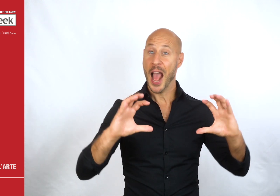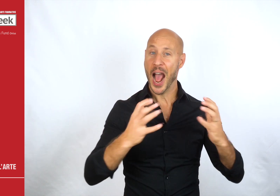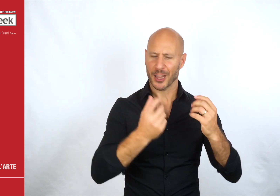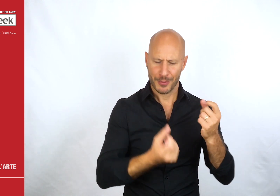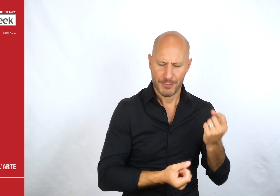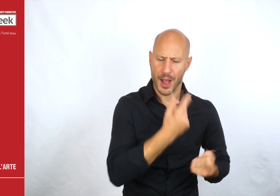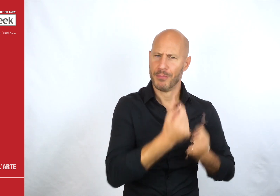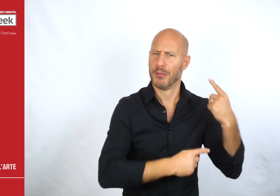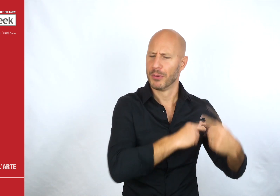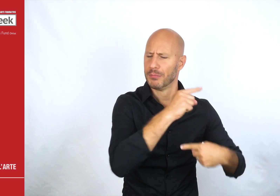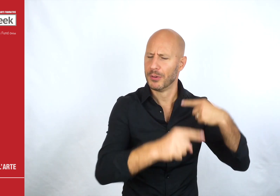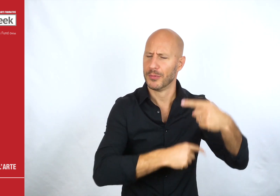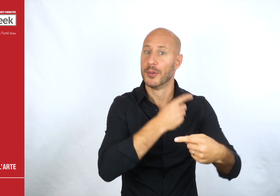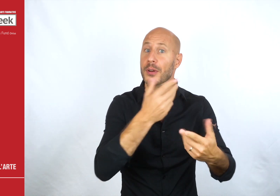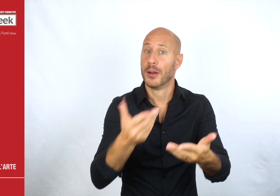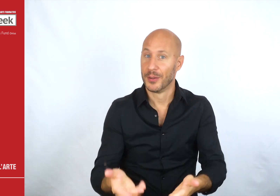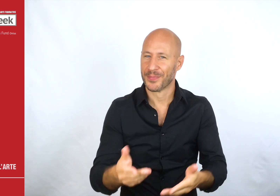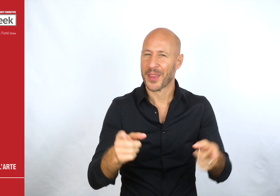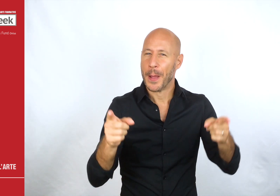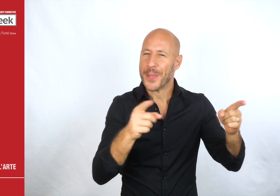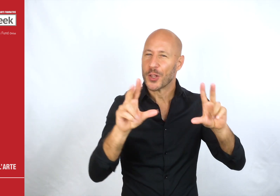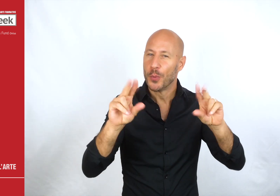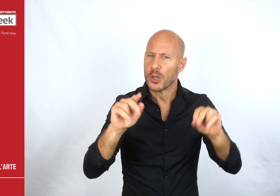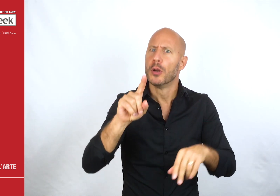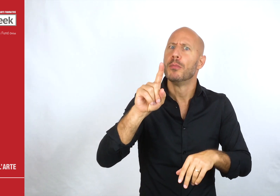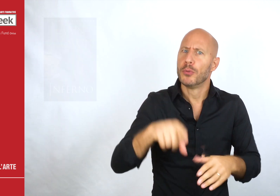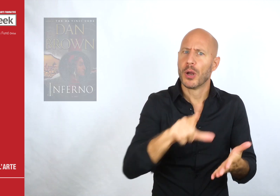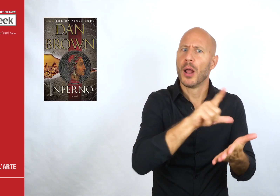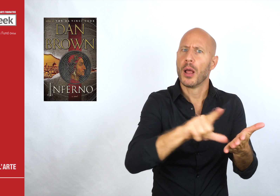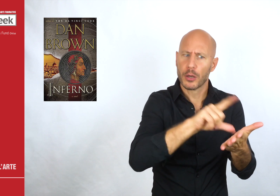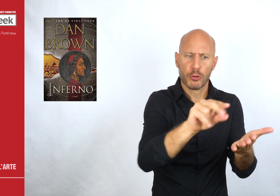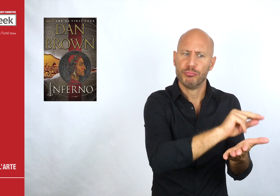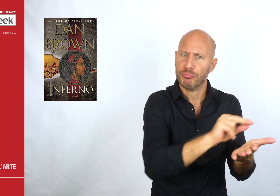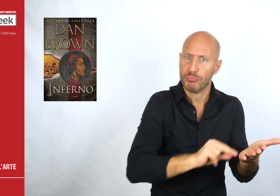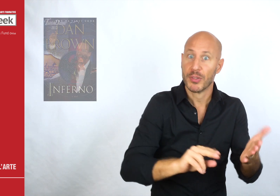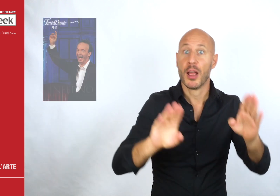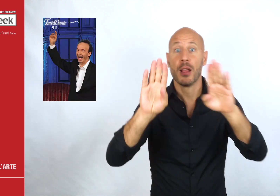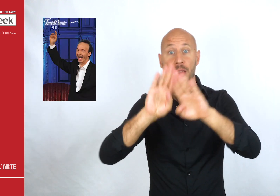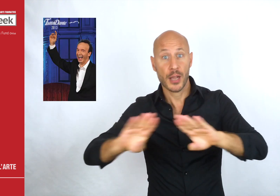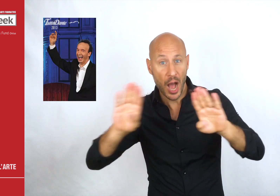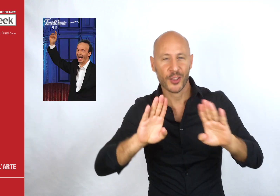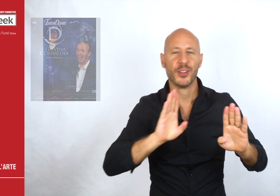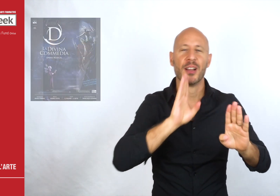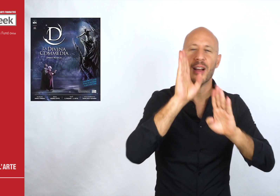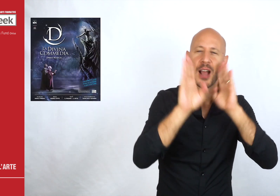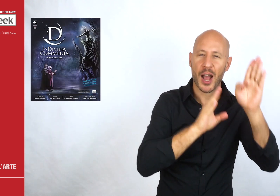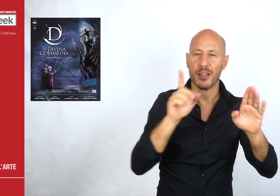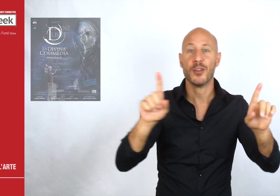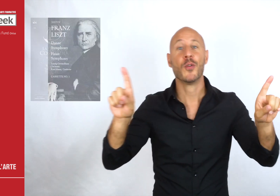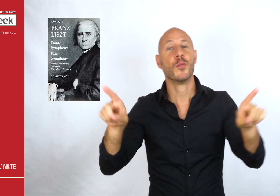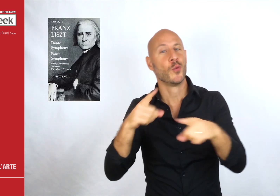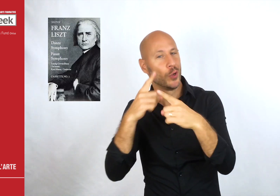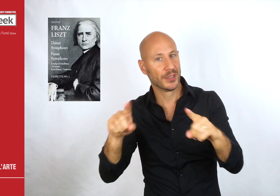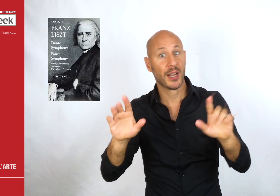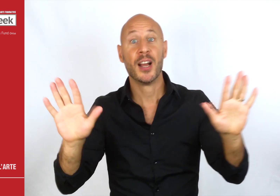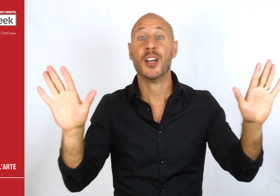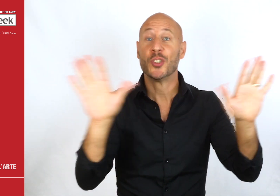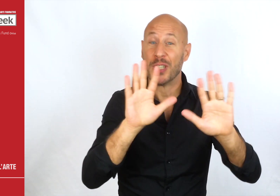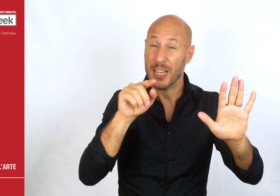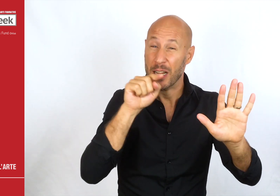In tempi più recenti la letteratura, il teatro, il musical e la musica classica hanno tratto ispirazione dalla Divina Commedia.